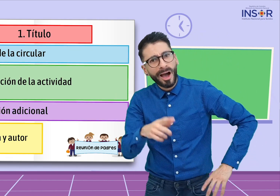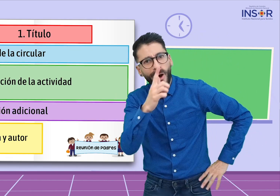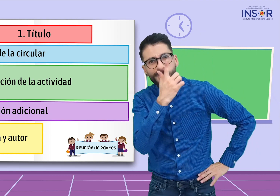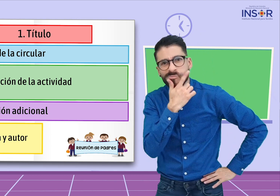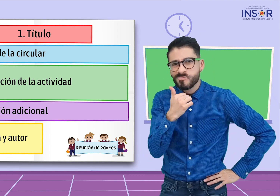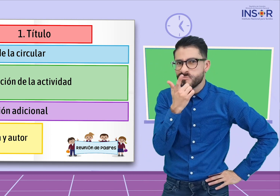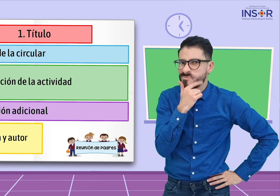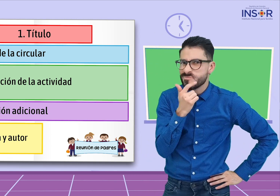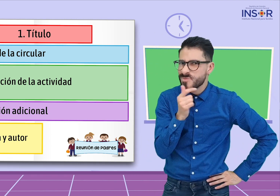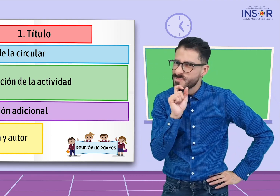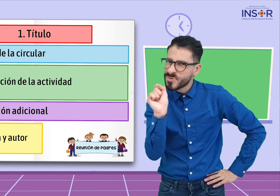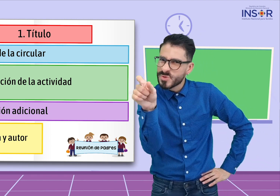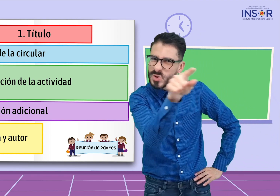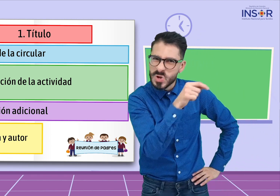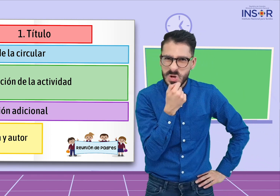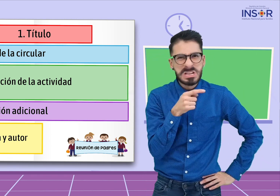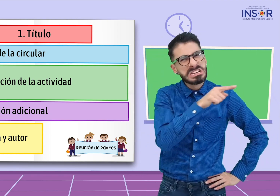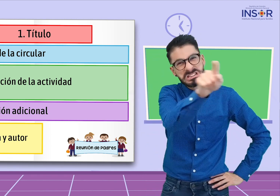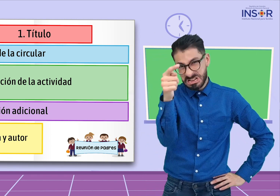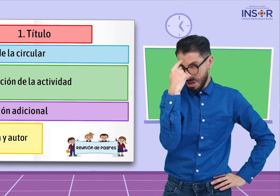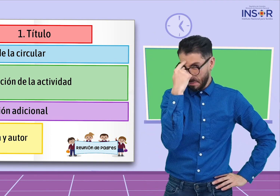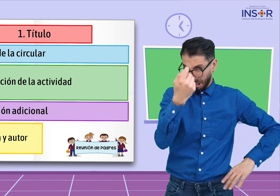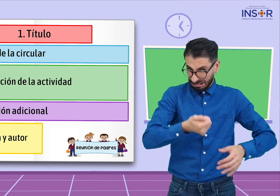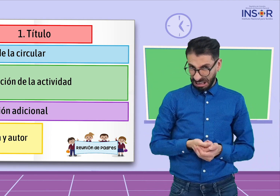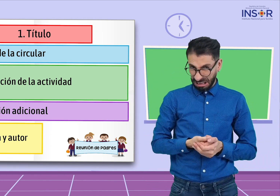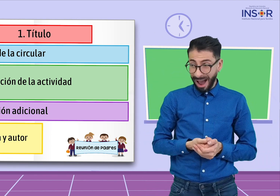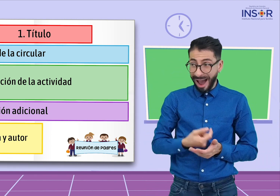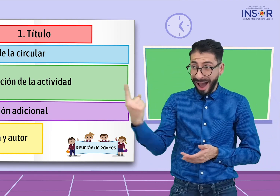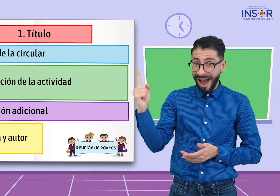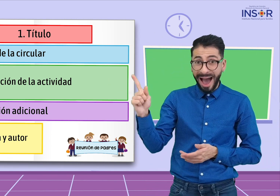¿Ahora ustedes qué piensan?